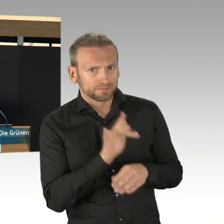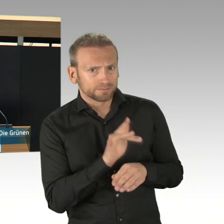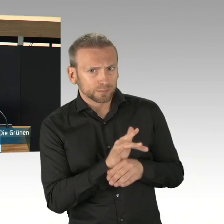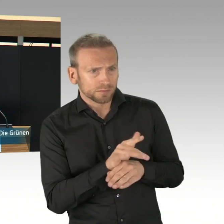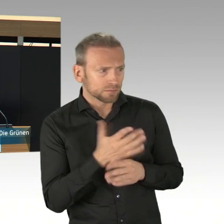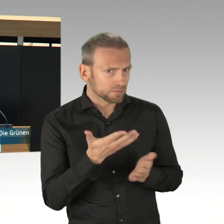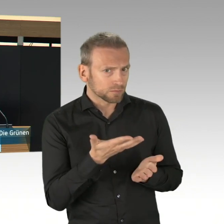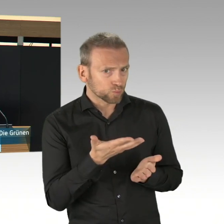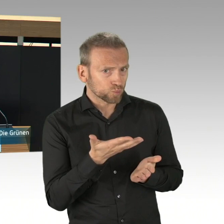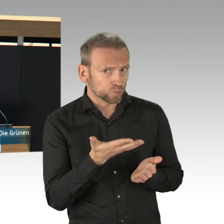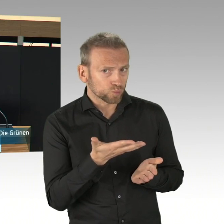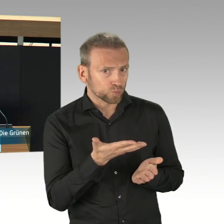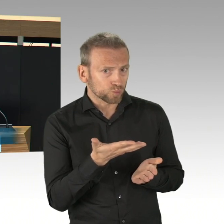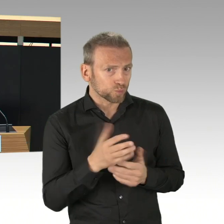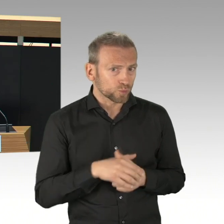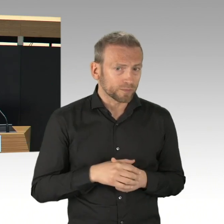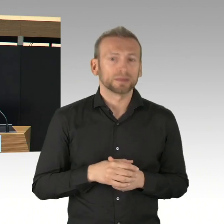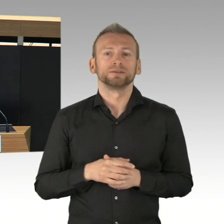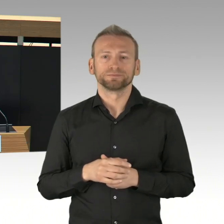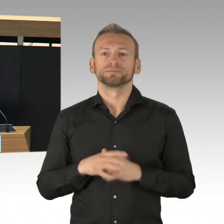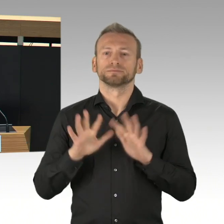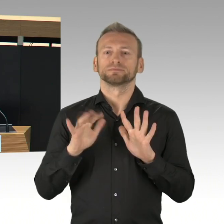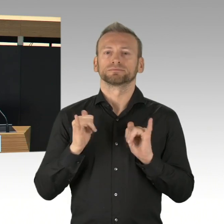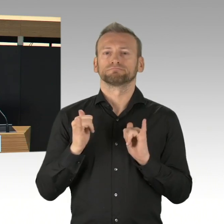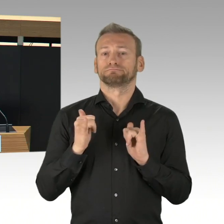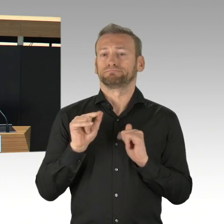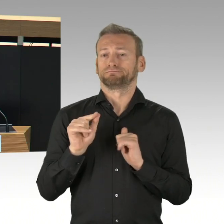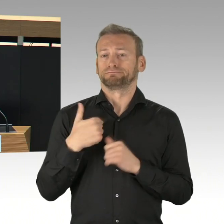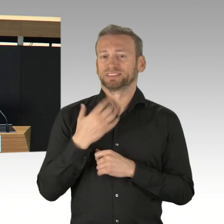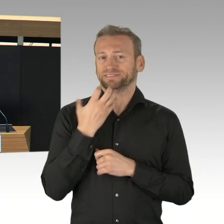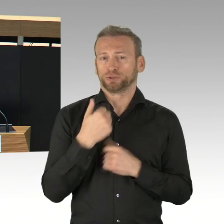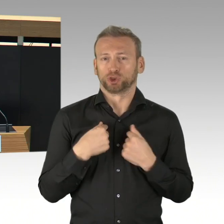wir versuchen wirklich, allen zu helfen in dieser Stadt, wirklich allen in dieser Stadt,